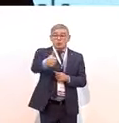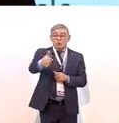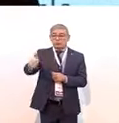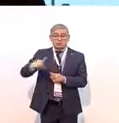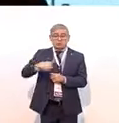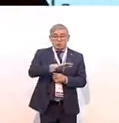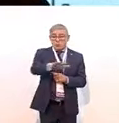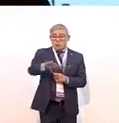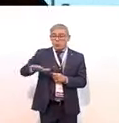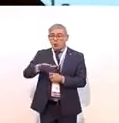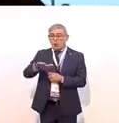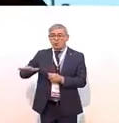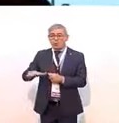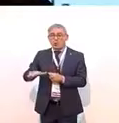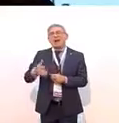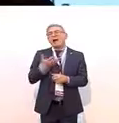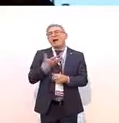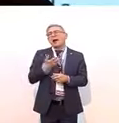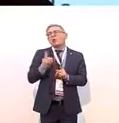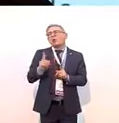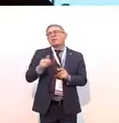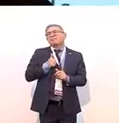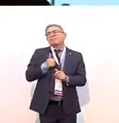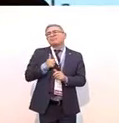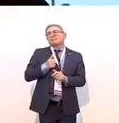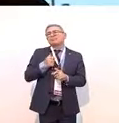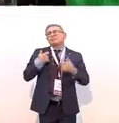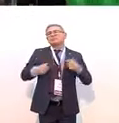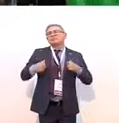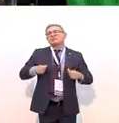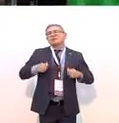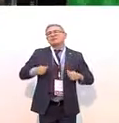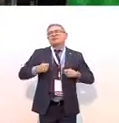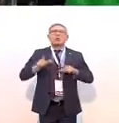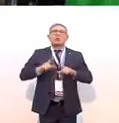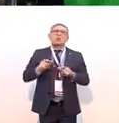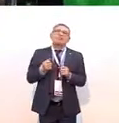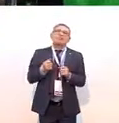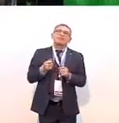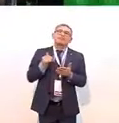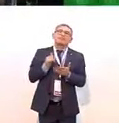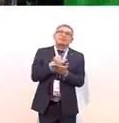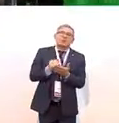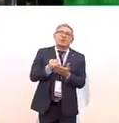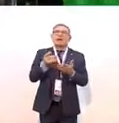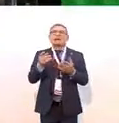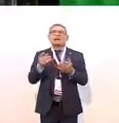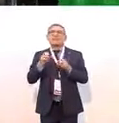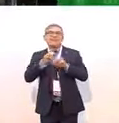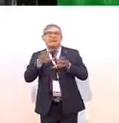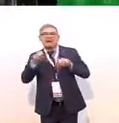cittadino ha in sé un che di magico, fantastico, misterioso. Ciascuno di noi ha questa esperienza